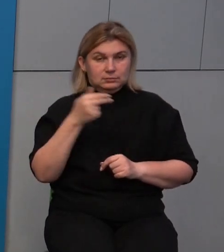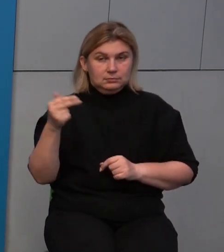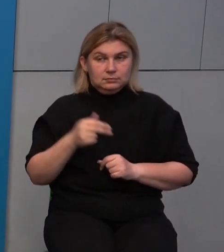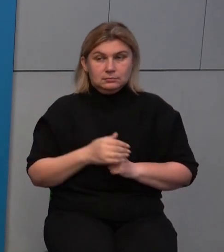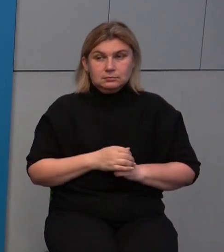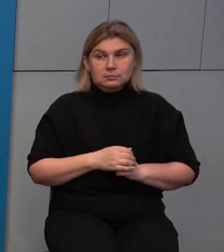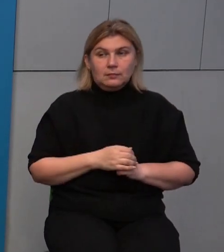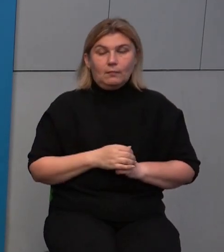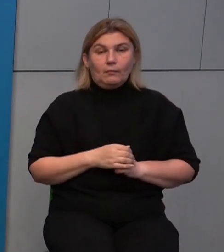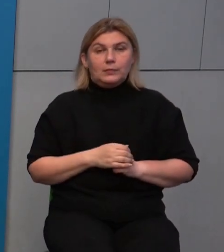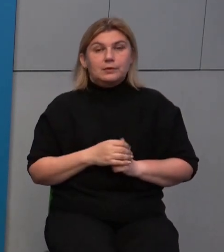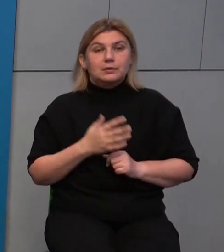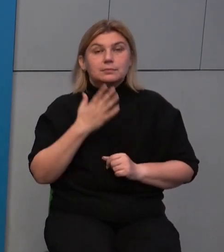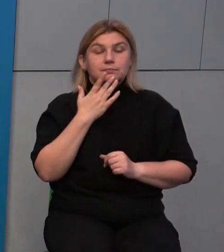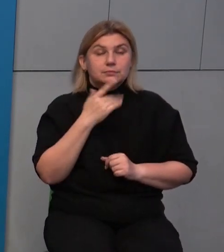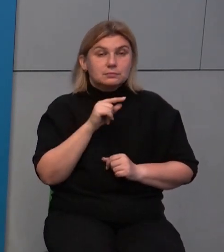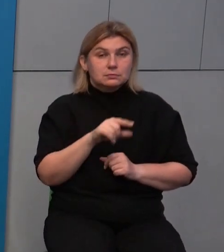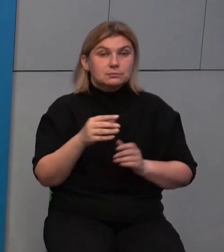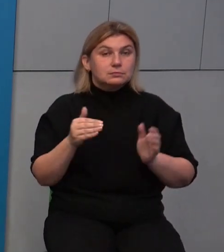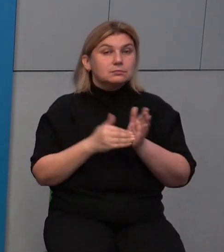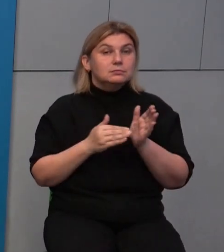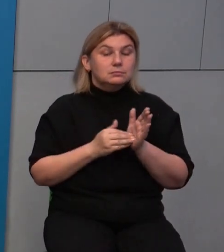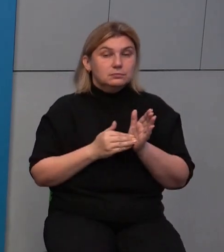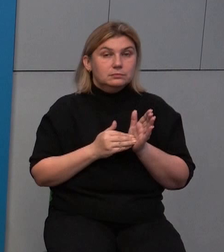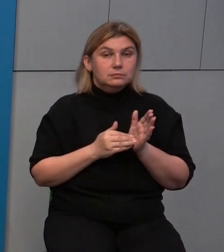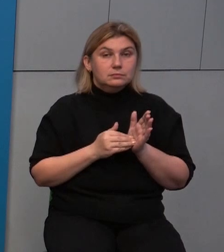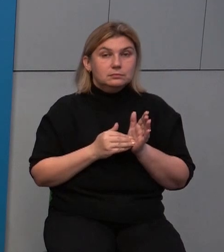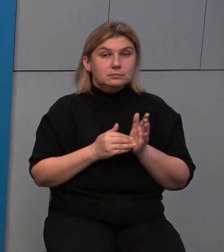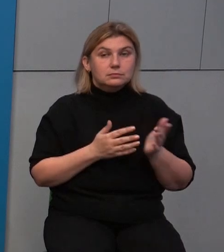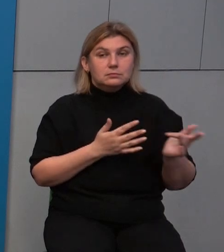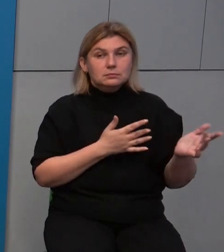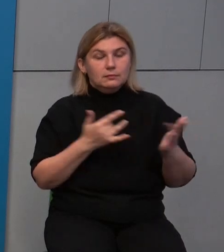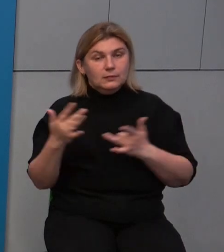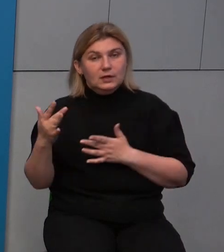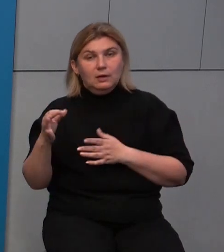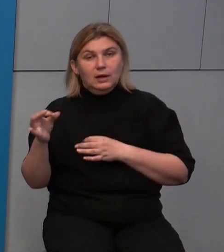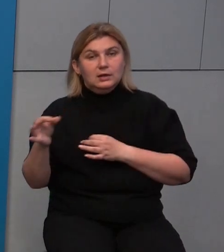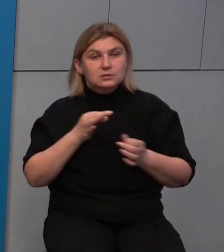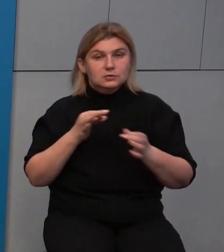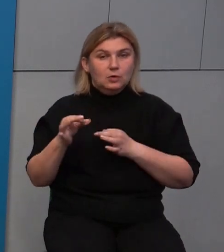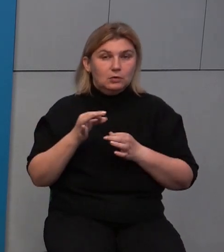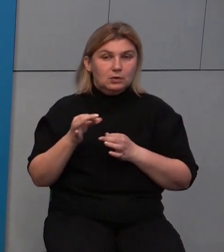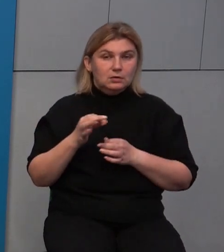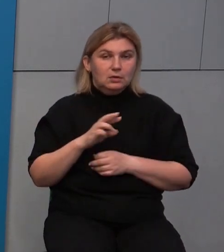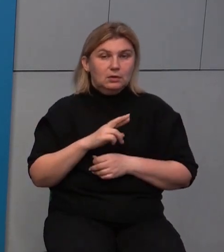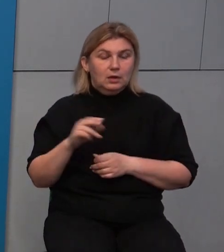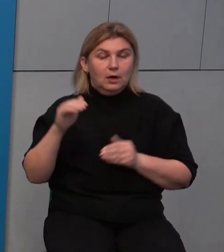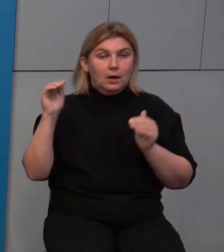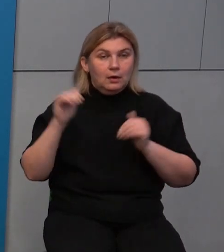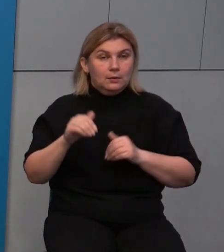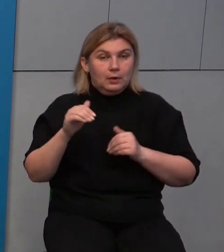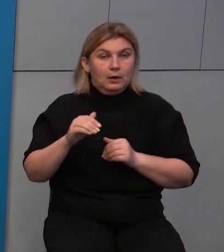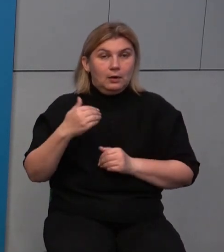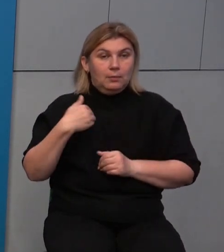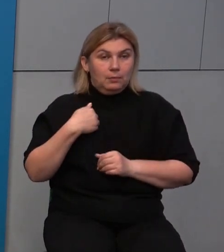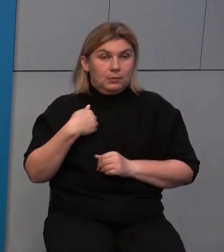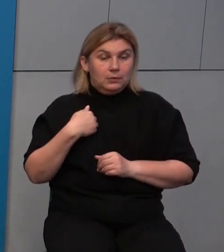gdzie odwoływali się właśnie do potrzeby załatwienia pewnych historycznych rzeczy po to, żeby można było po prostu pójść dalej.